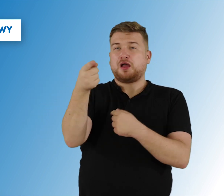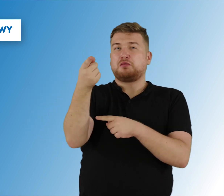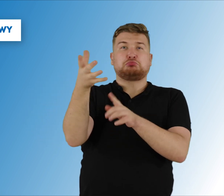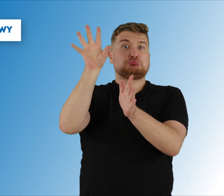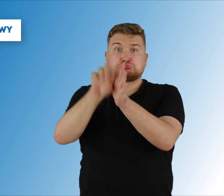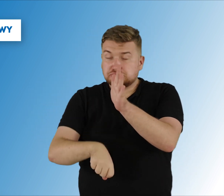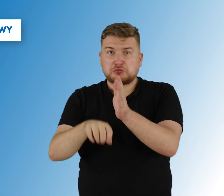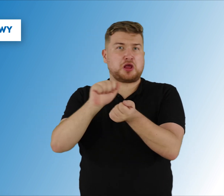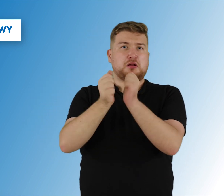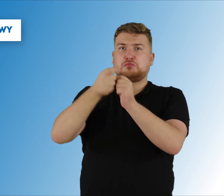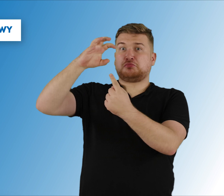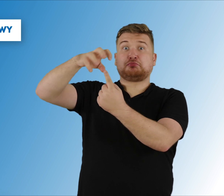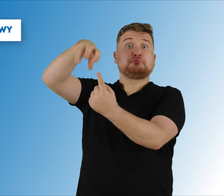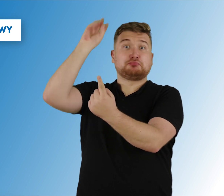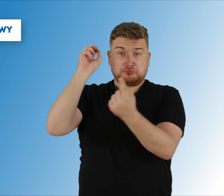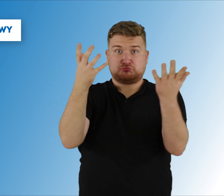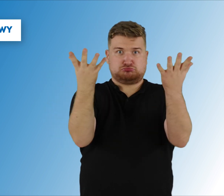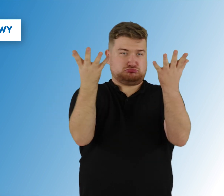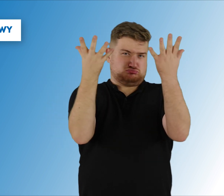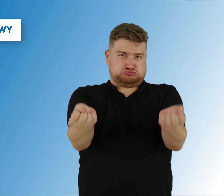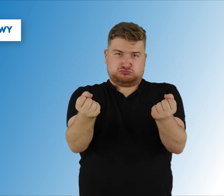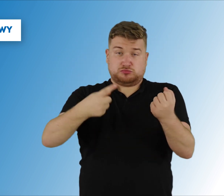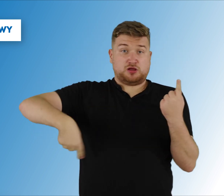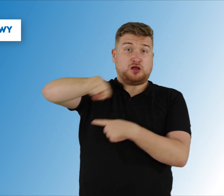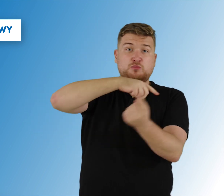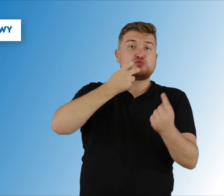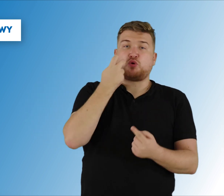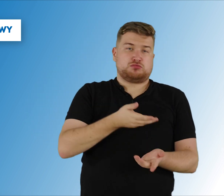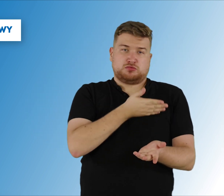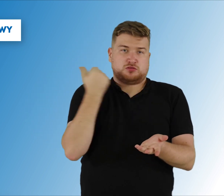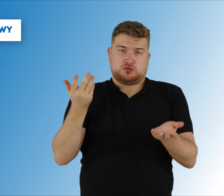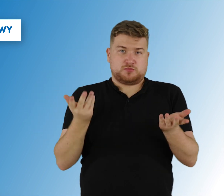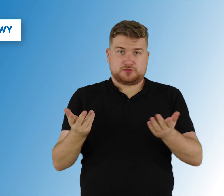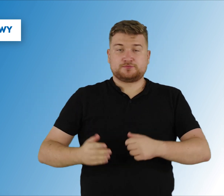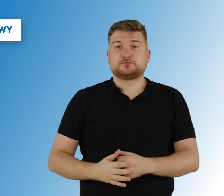W razie przepalenia się jednego z elementów obwodu pozostałe także przestają działać. Prąd nie przepływa w obwodzie.